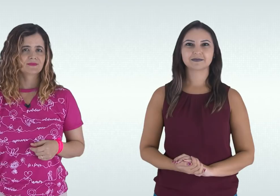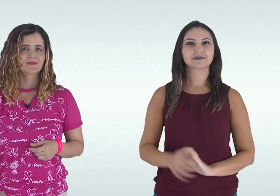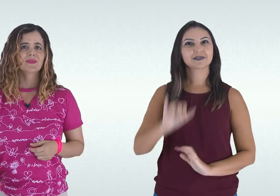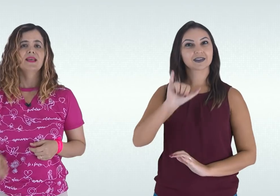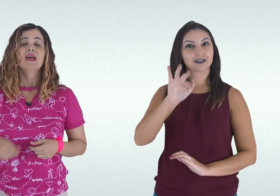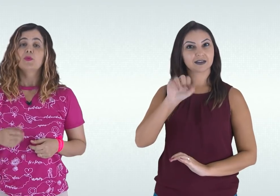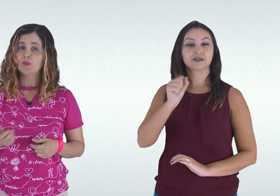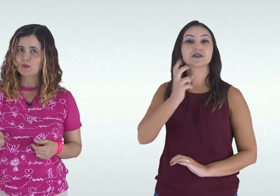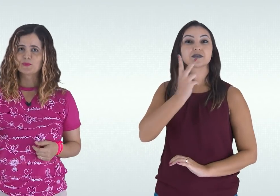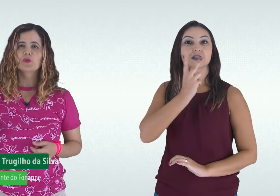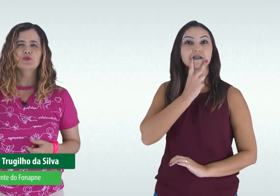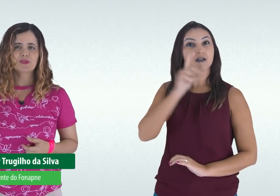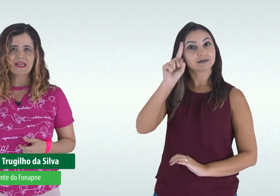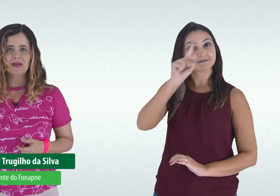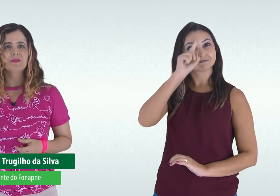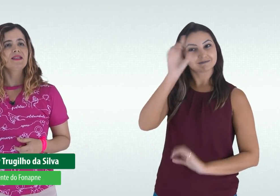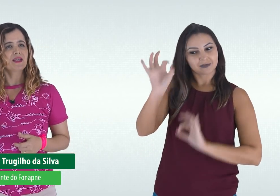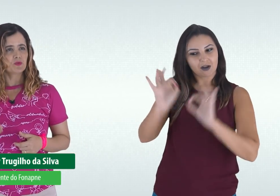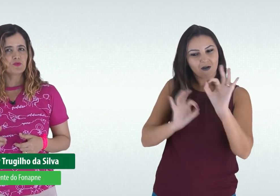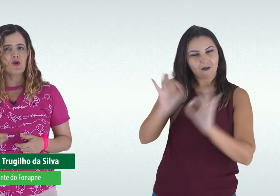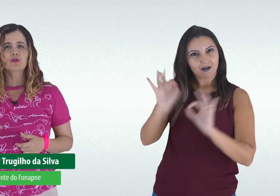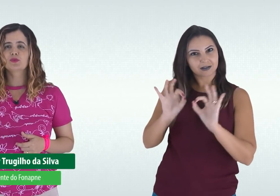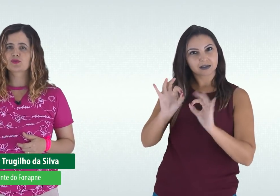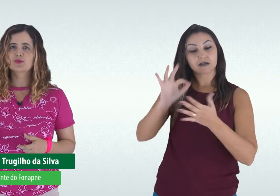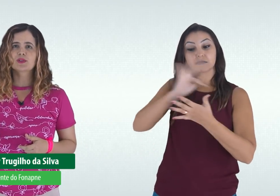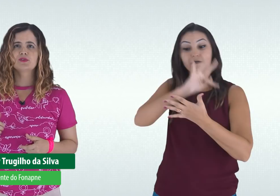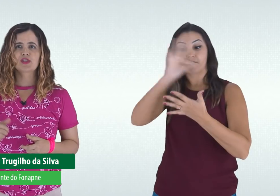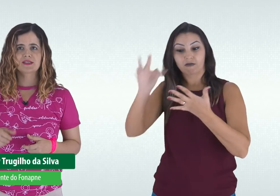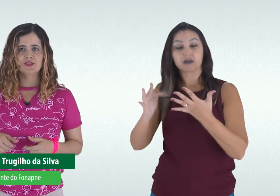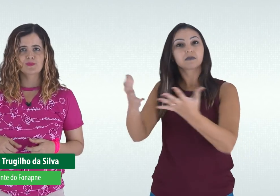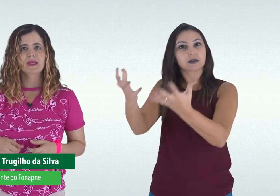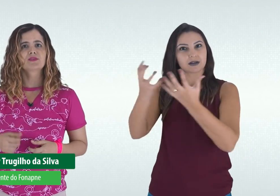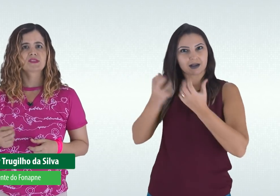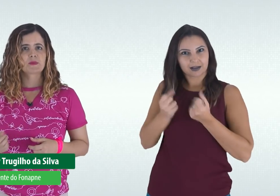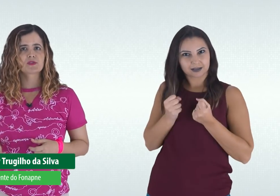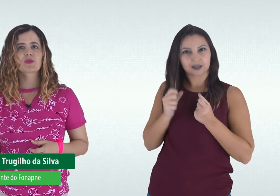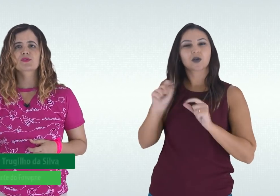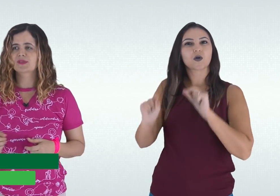Bom, o Fonapne que é o Fórum dos Núcleos de Atendimento as Pessoas com Necessidades Específicas,